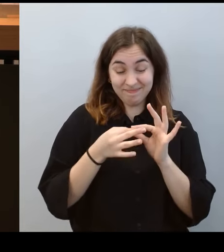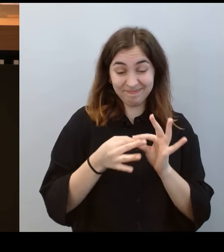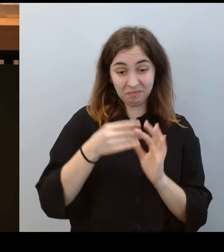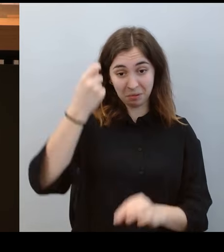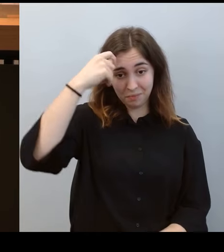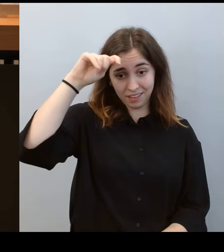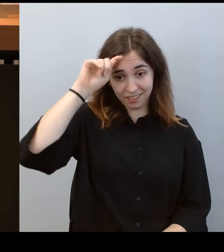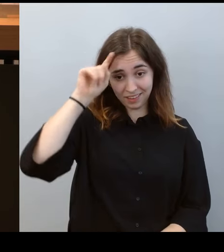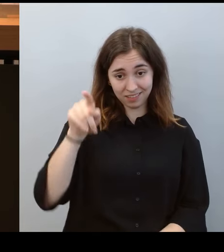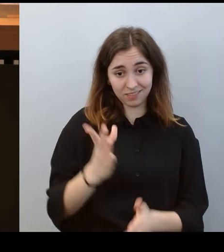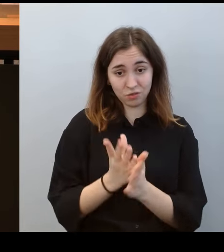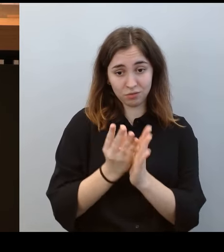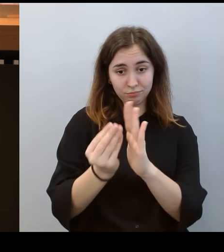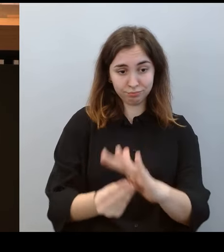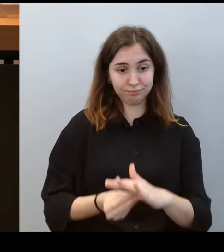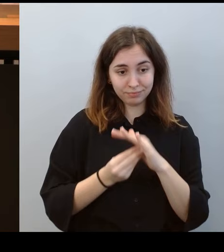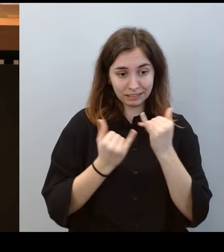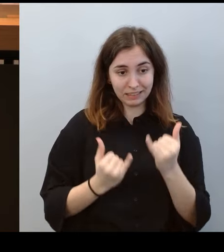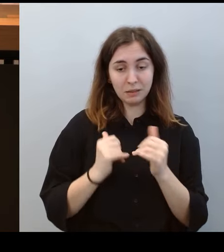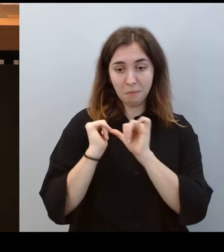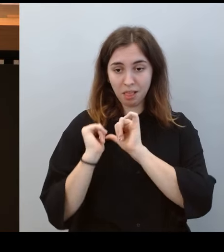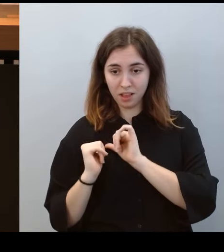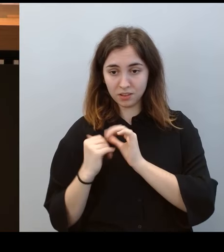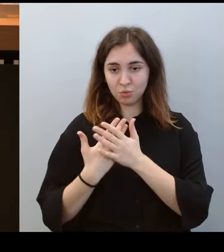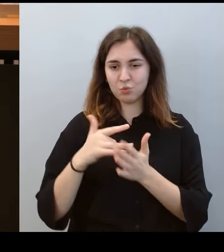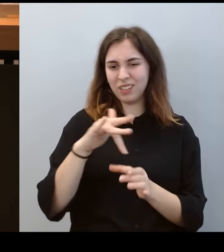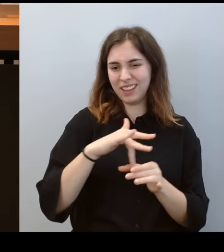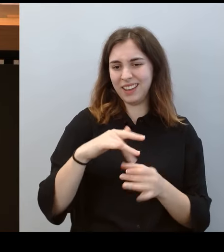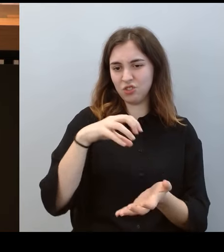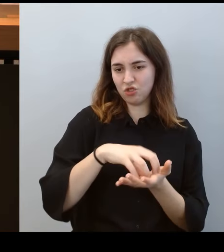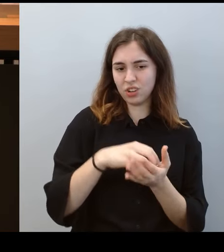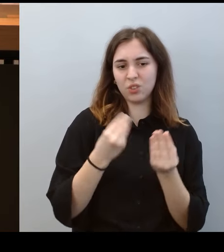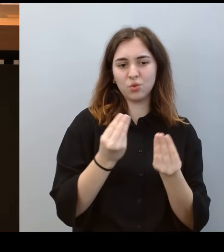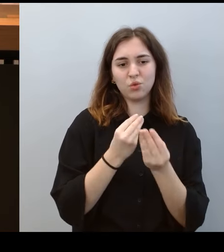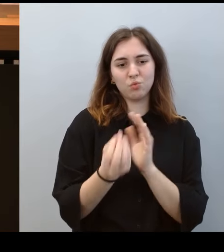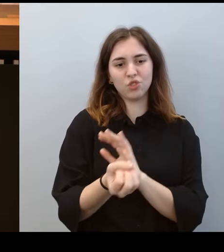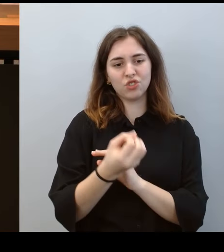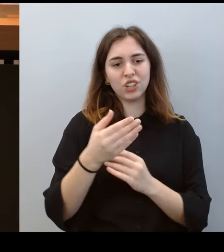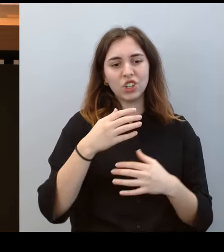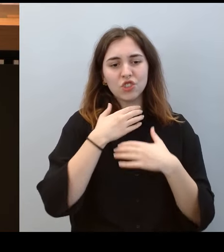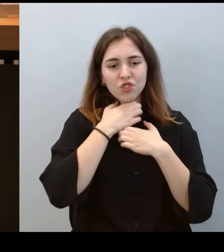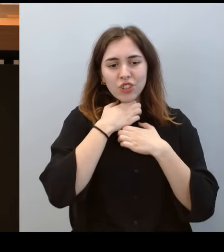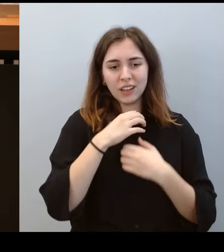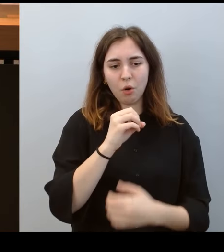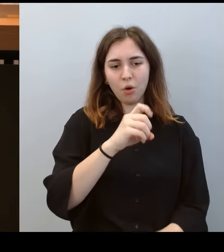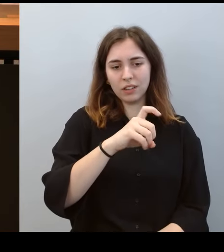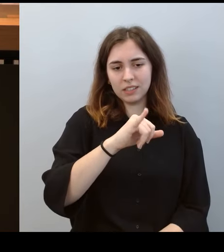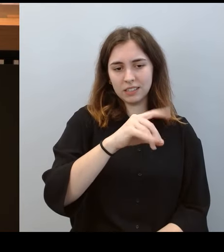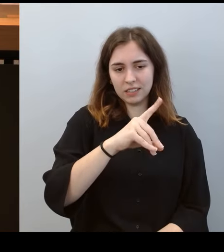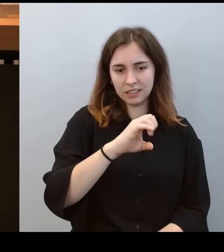gerade im innerstädtischen Bereich mit Stickoxiden, mit Kohlendioxid, mit Feinstaub und mit Treibhausgasen deutlich reduziert wurde.